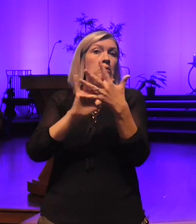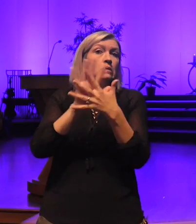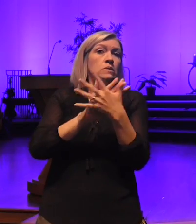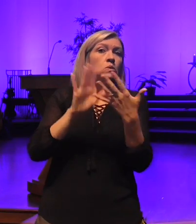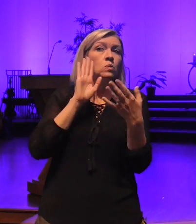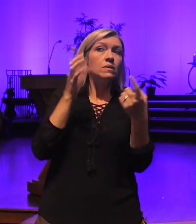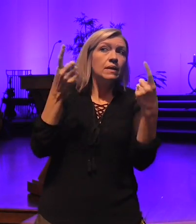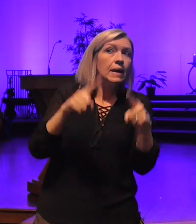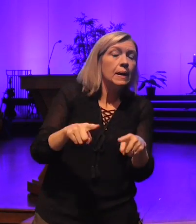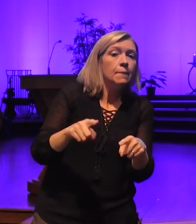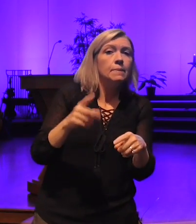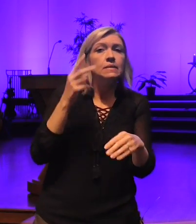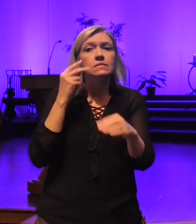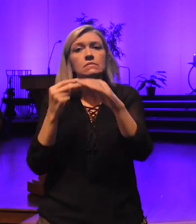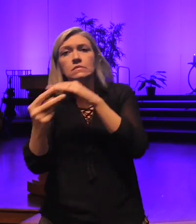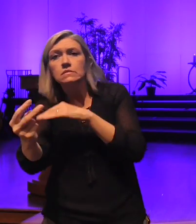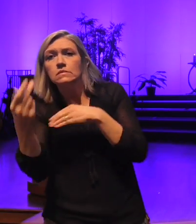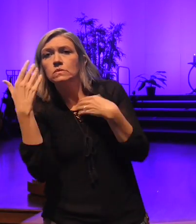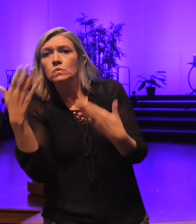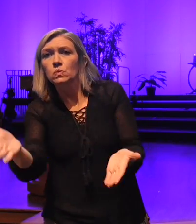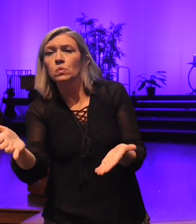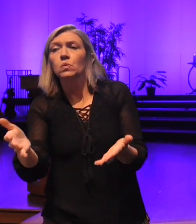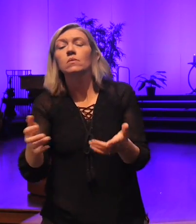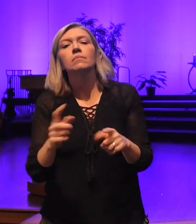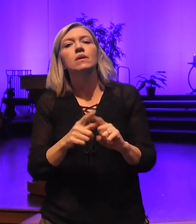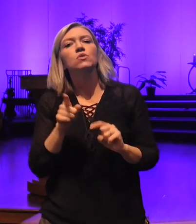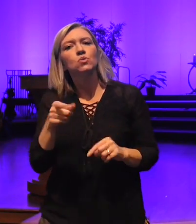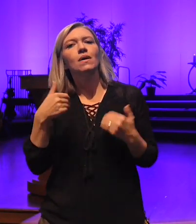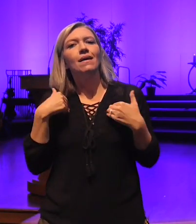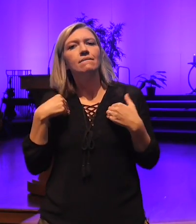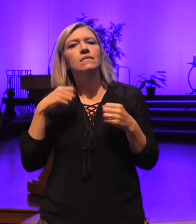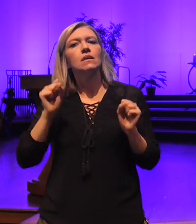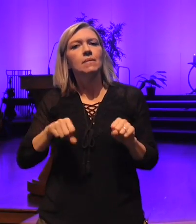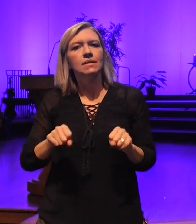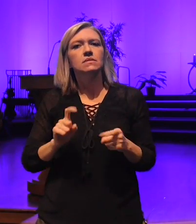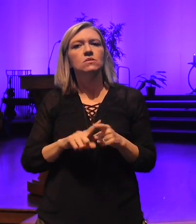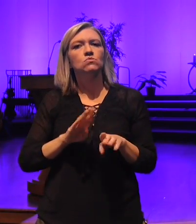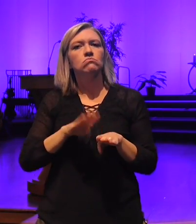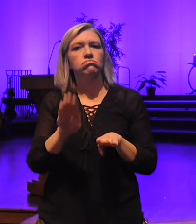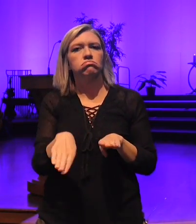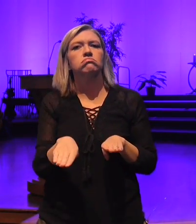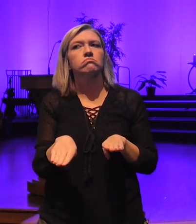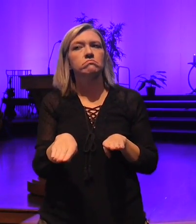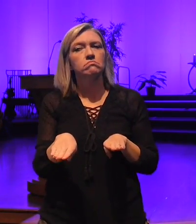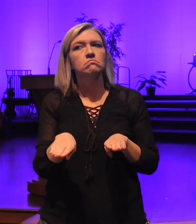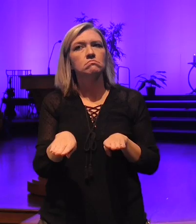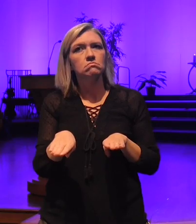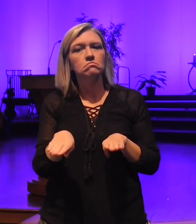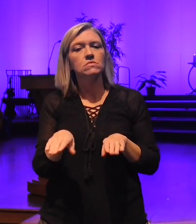o qué va a suceder, que tienes la capacidad de dar un paso y puedes hacerlo volando